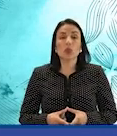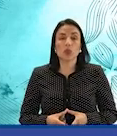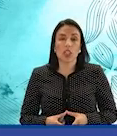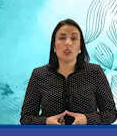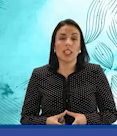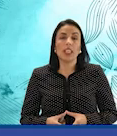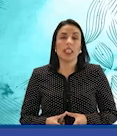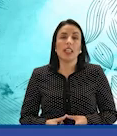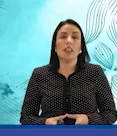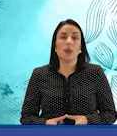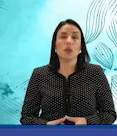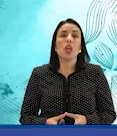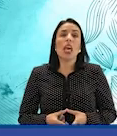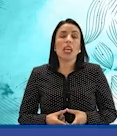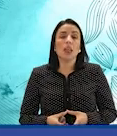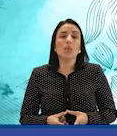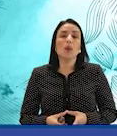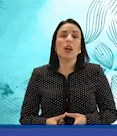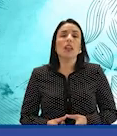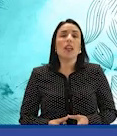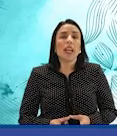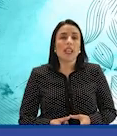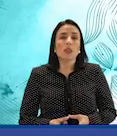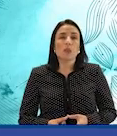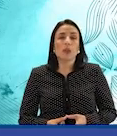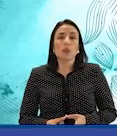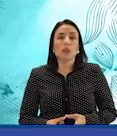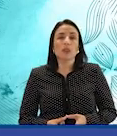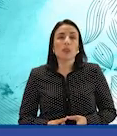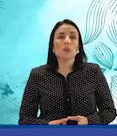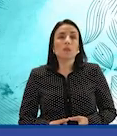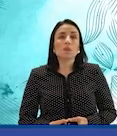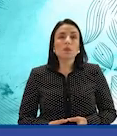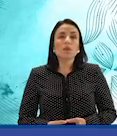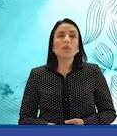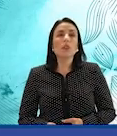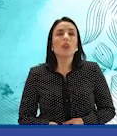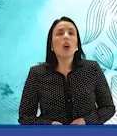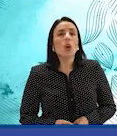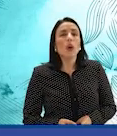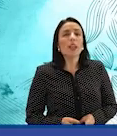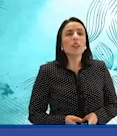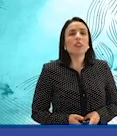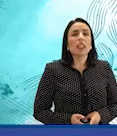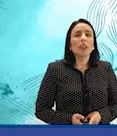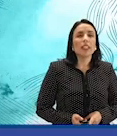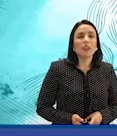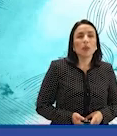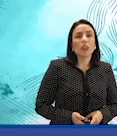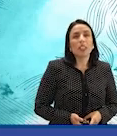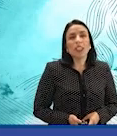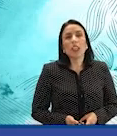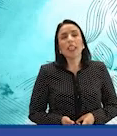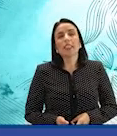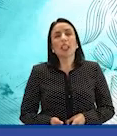Contraloría General, debemos improbar esos presupuestos Luego deben de remitir este